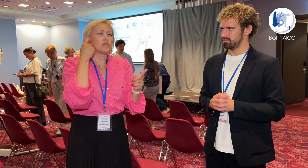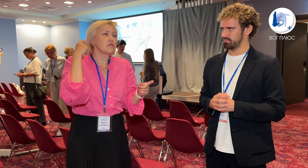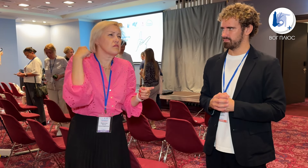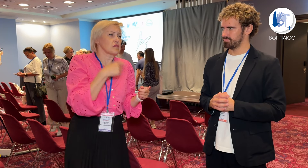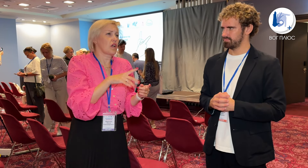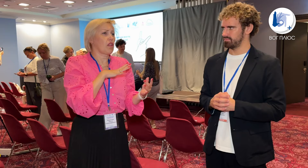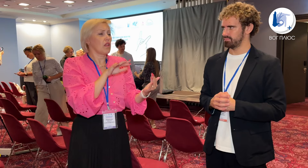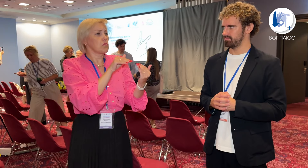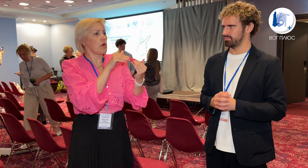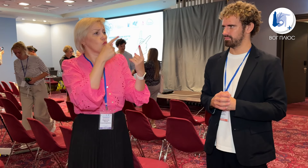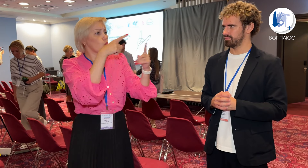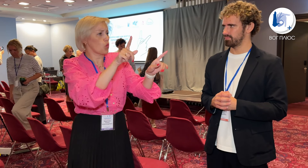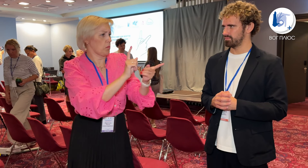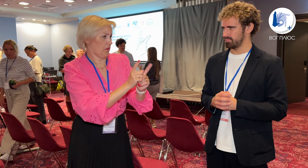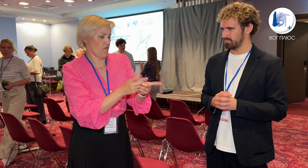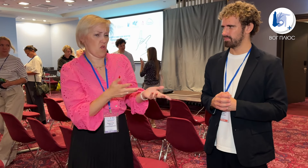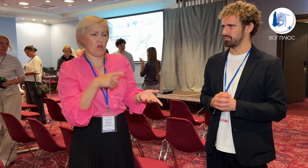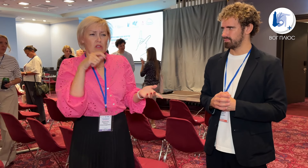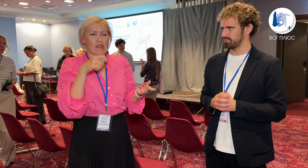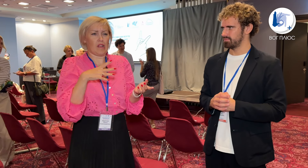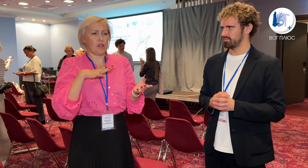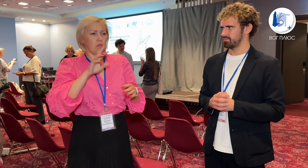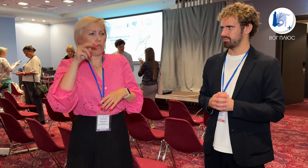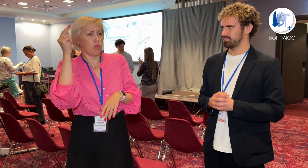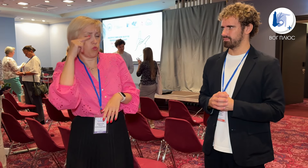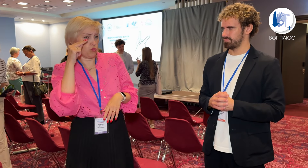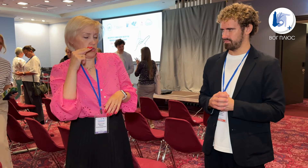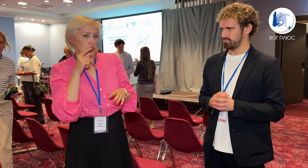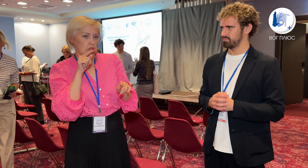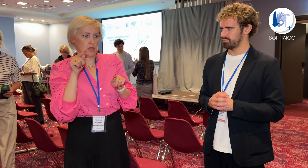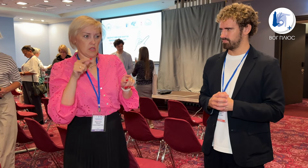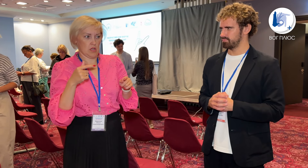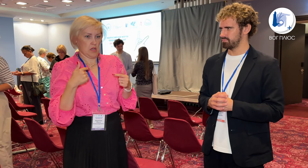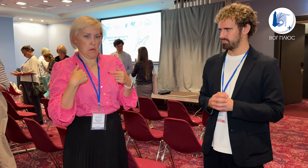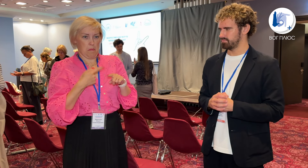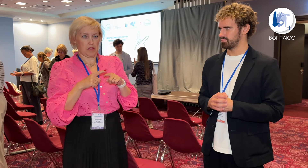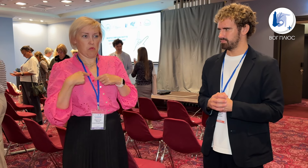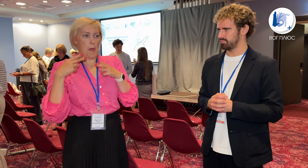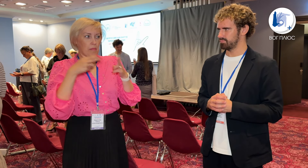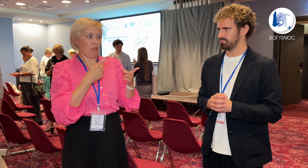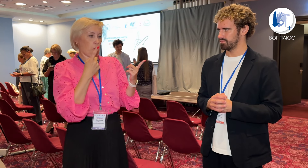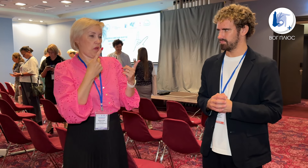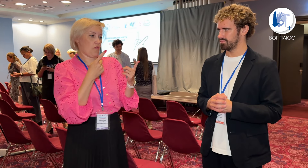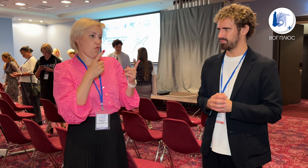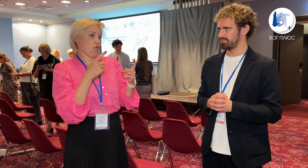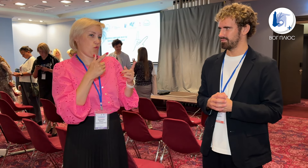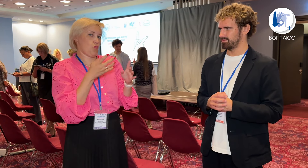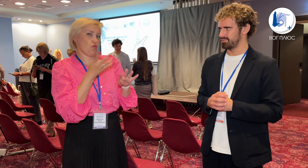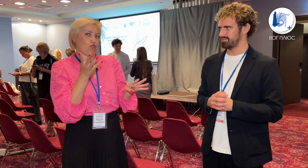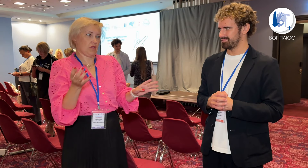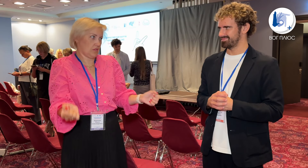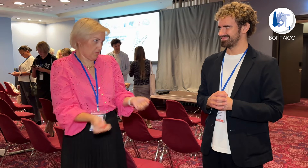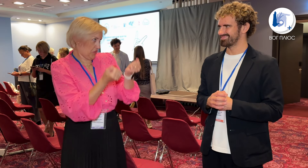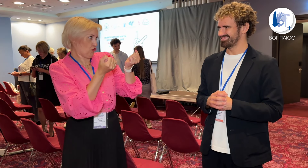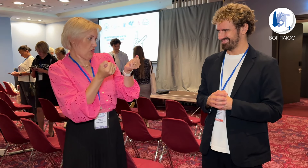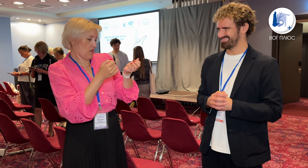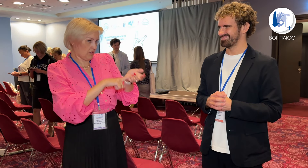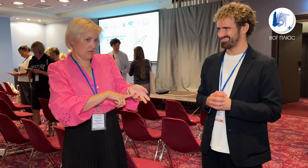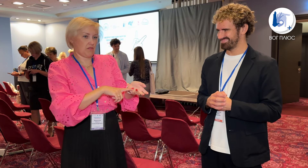которые не взаимодействуют со своими коллегами, ни разу не повышали свою квалификацию. Поэтому, в первую очередь, я приехала, чтобы поддержать переводчиков,